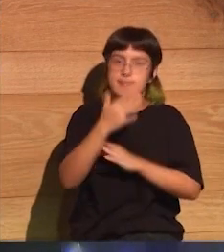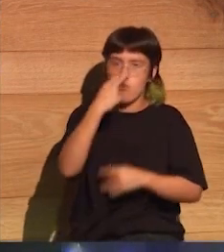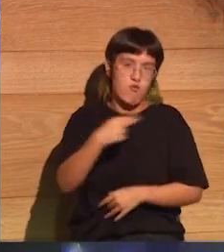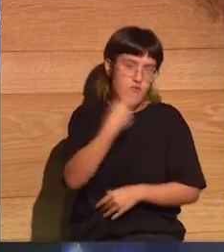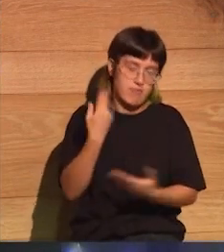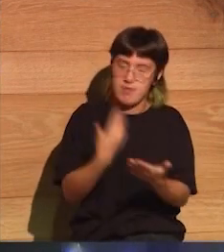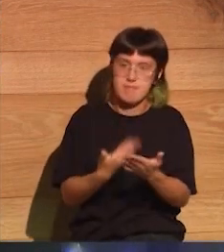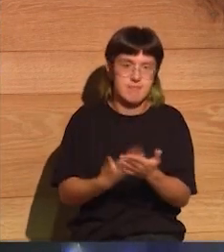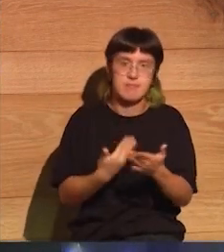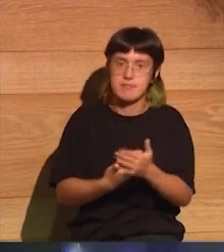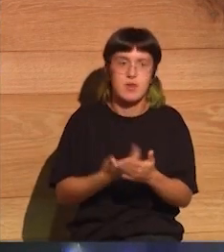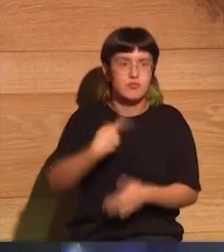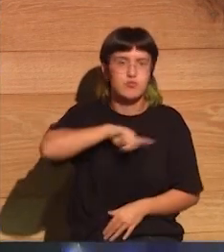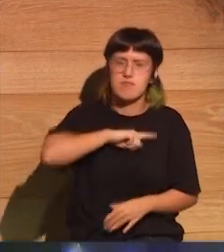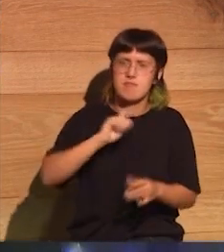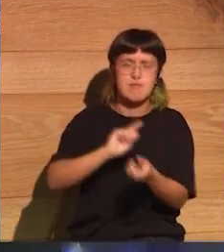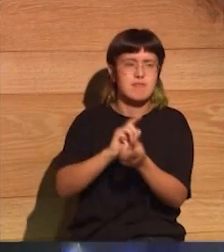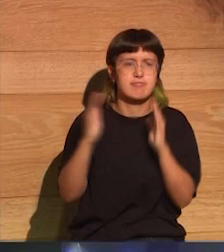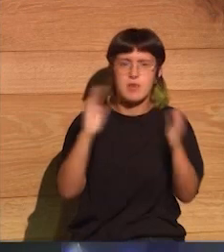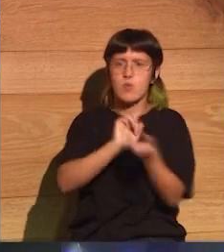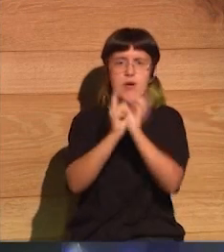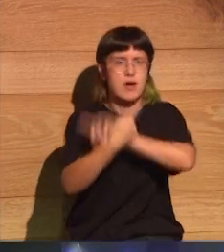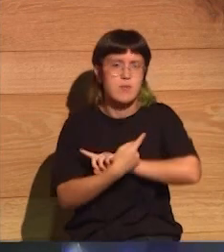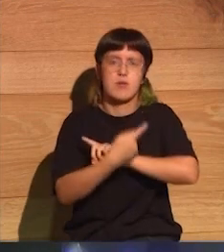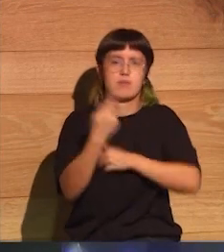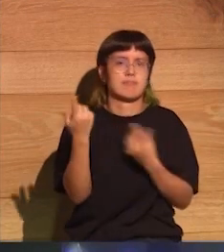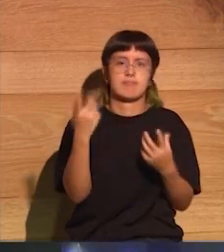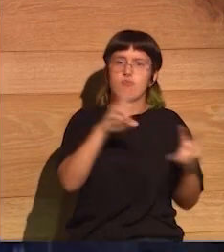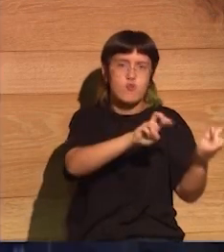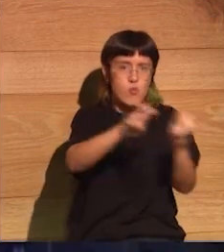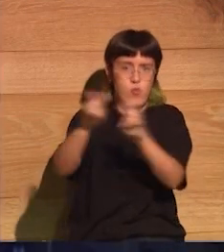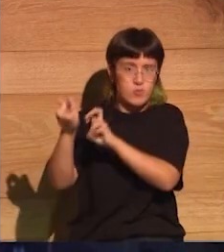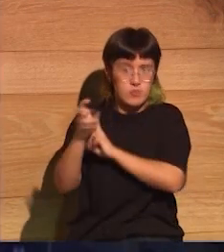Vivimos un momento de incertidumbre donde tenemos que ir adaptándonos continuamente